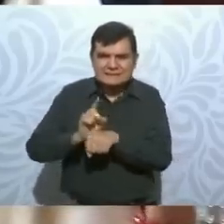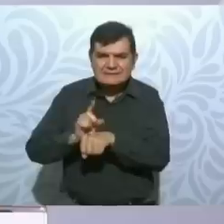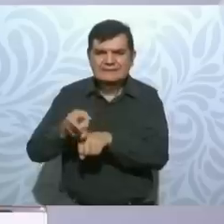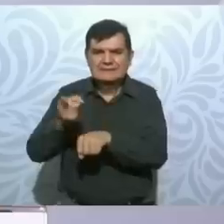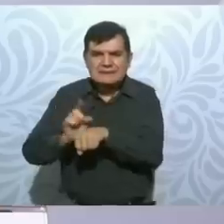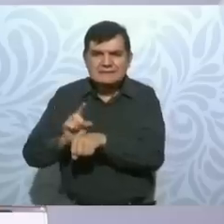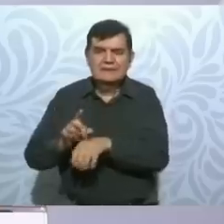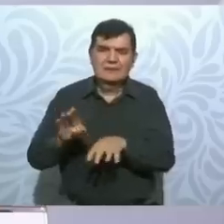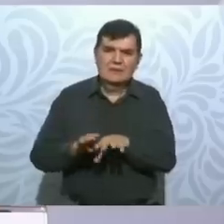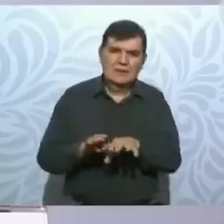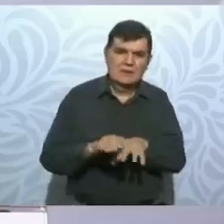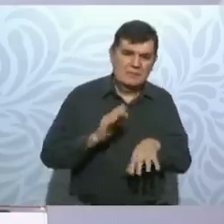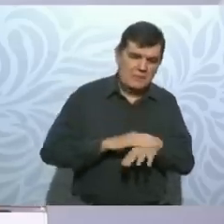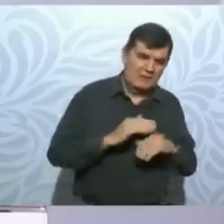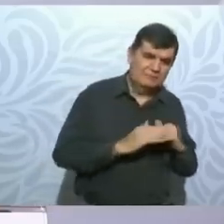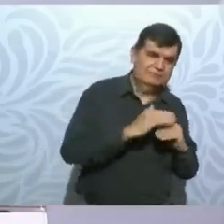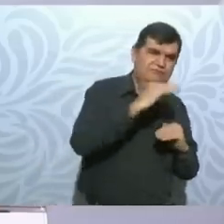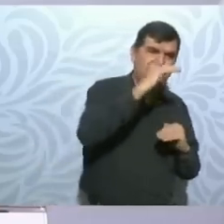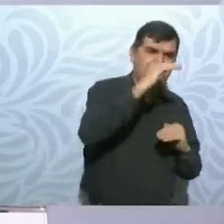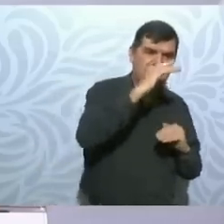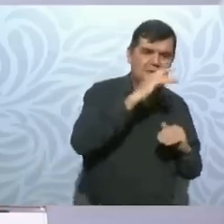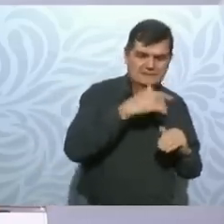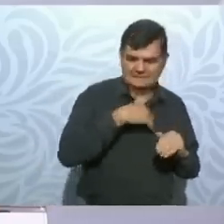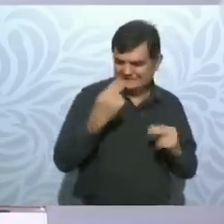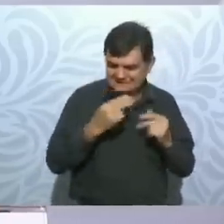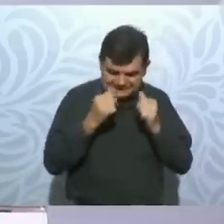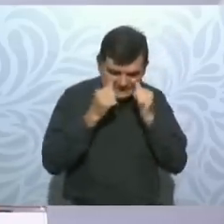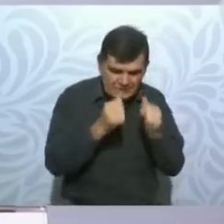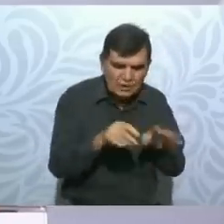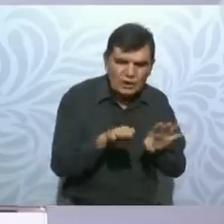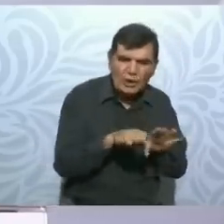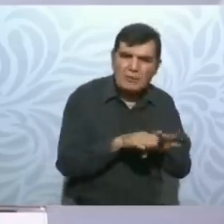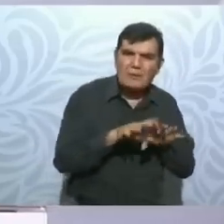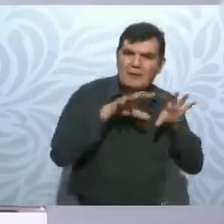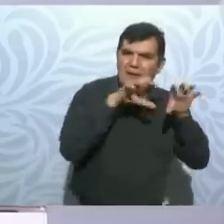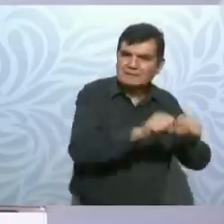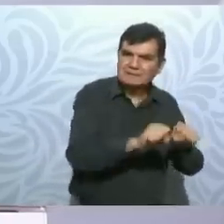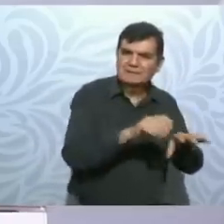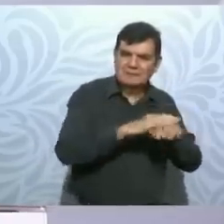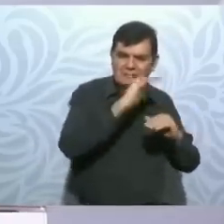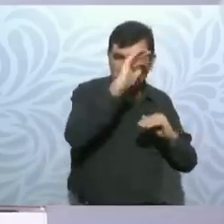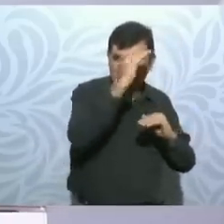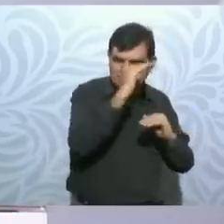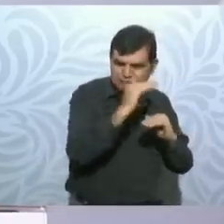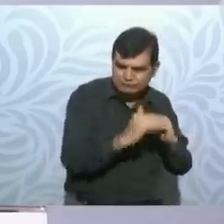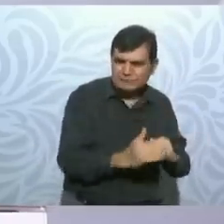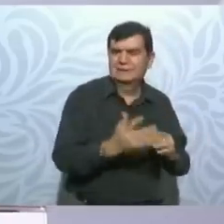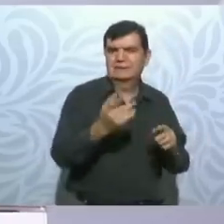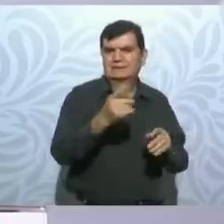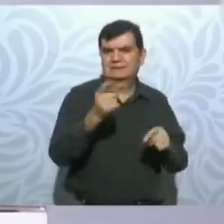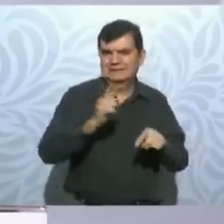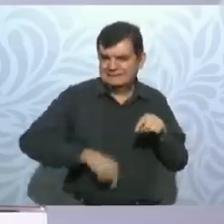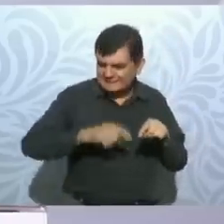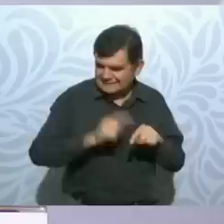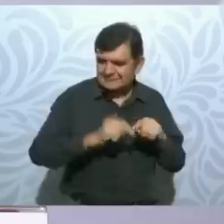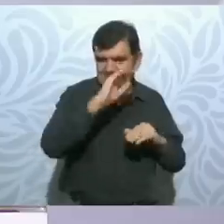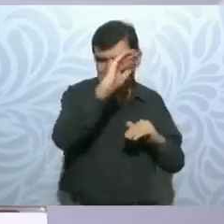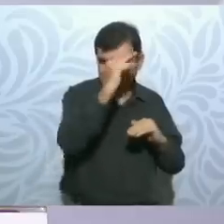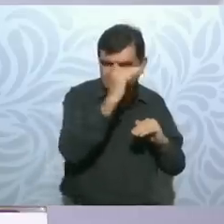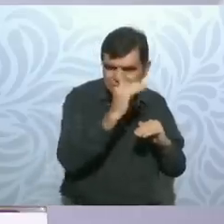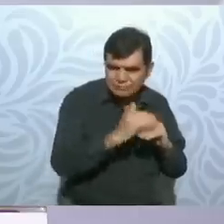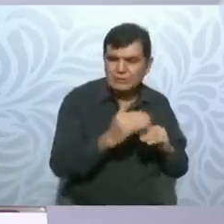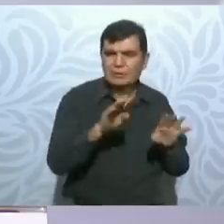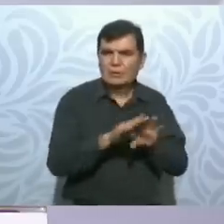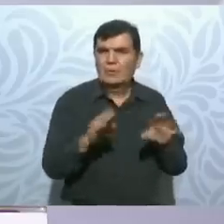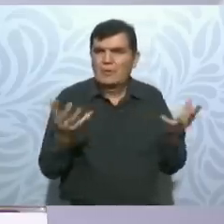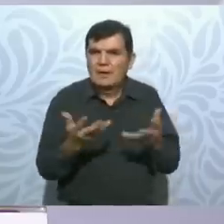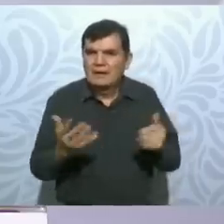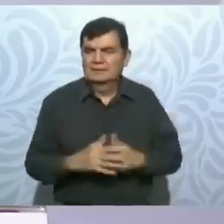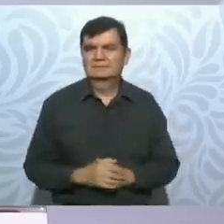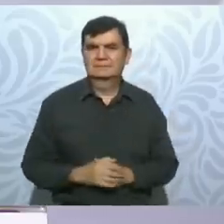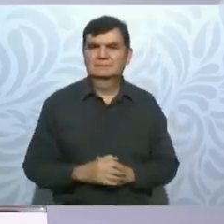sube la incidencia en una zona Cómo desarrollar estrategias para poder bajar los índices que si